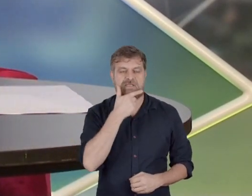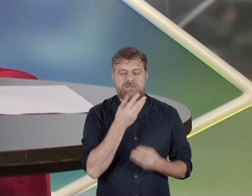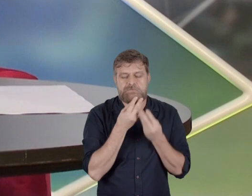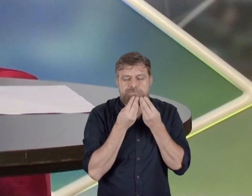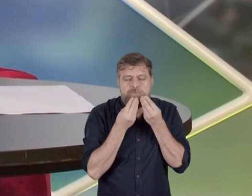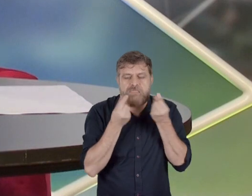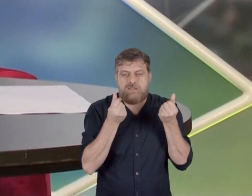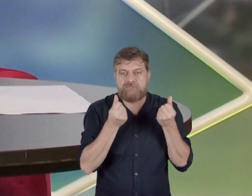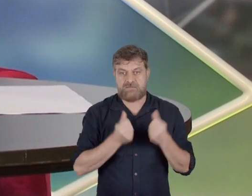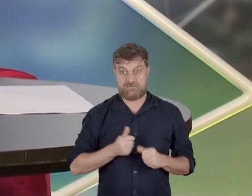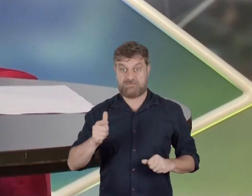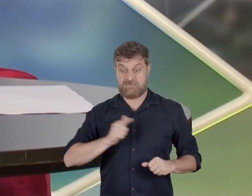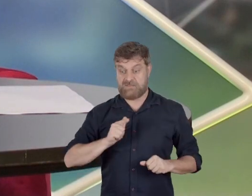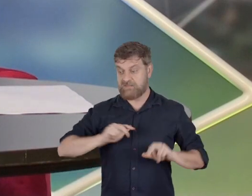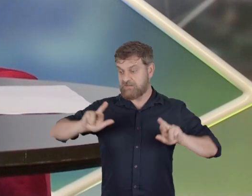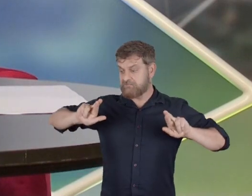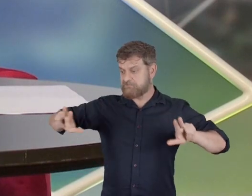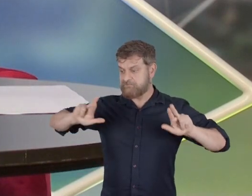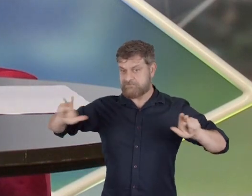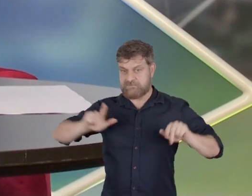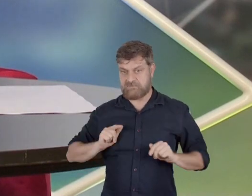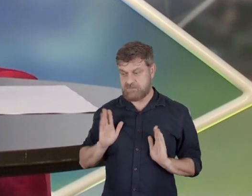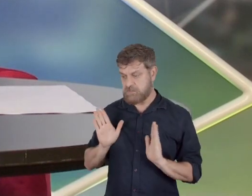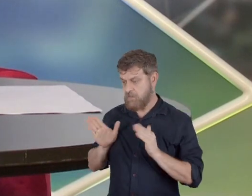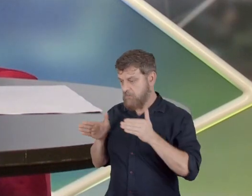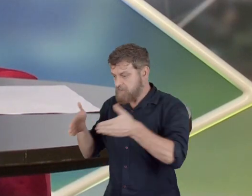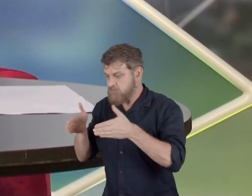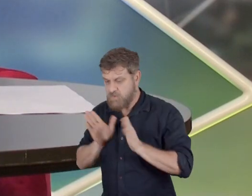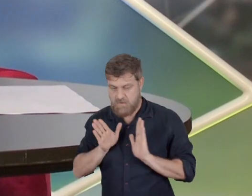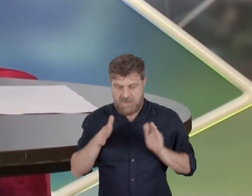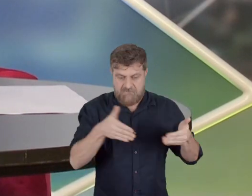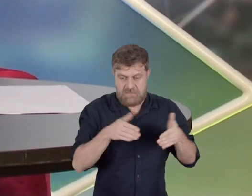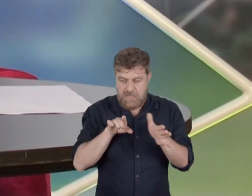Então, como isso faz com que você afunile a pergunta.